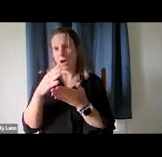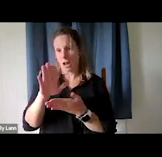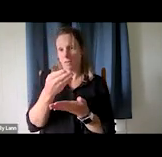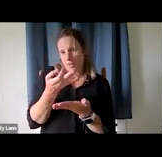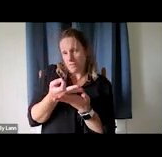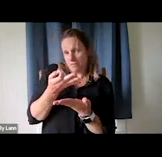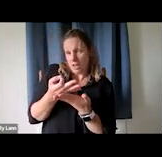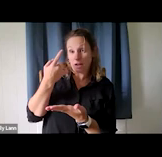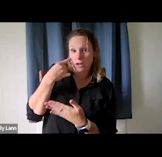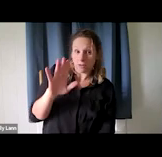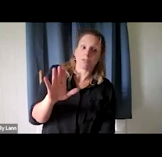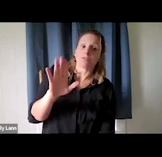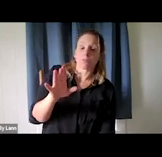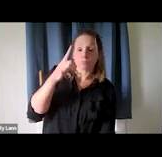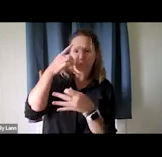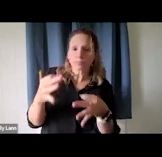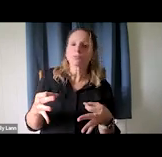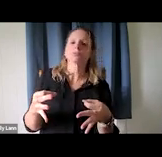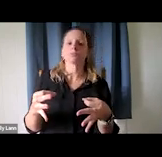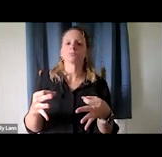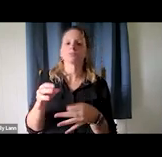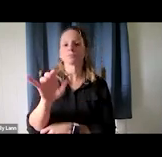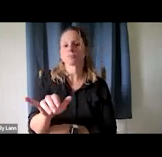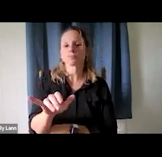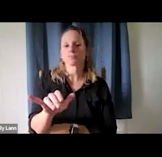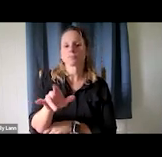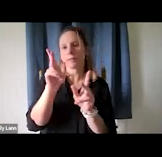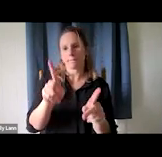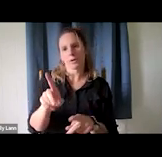a la determinación de que el reclamante está discapacitado.